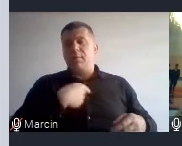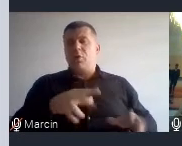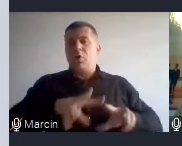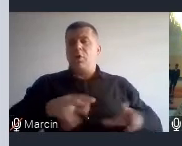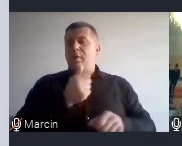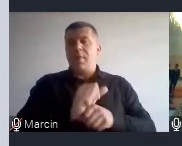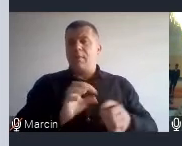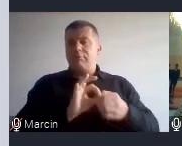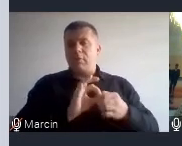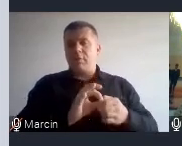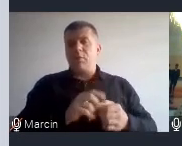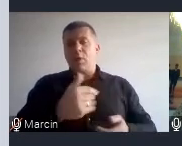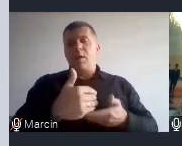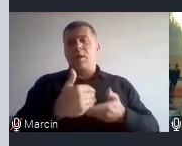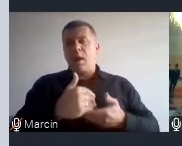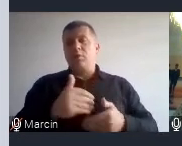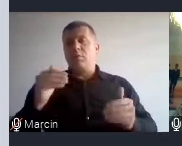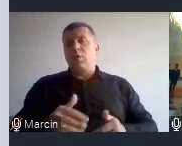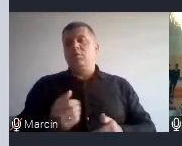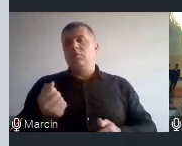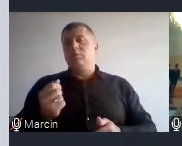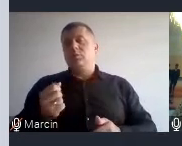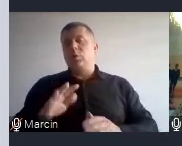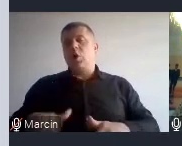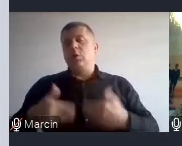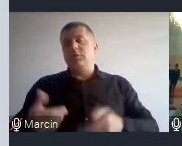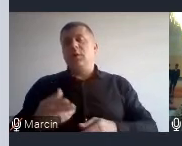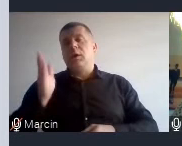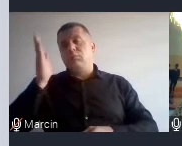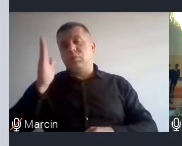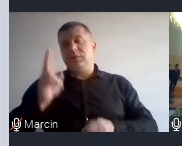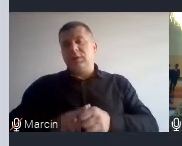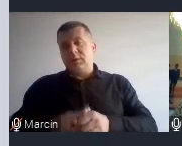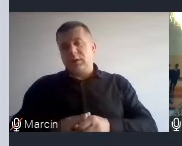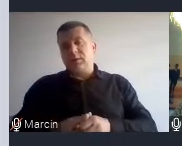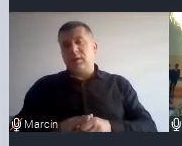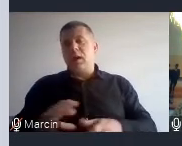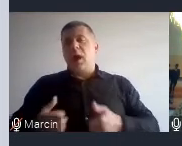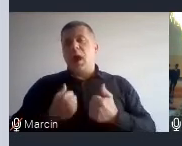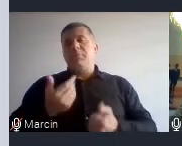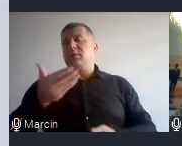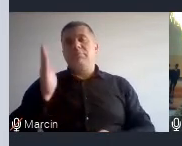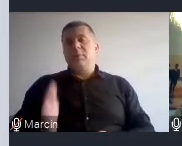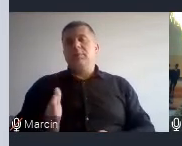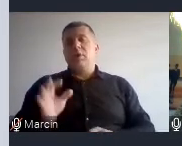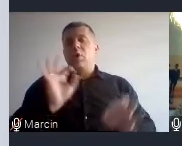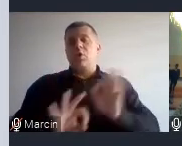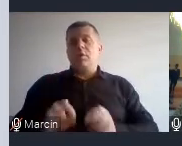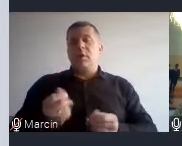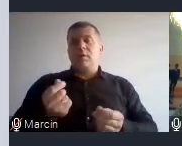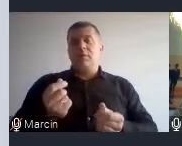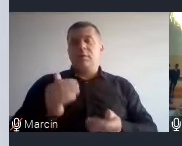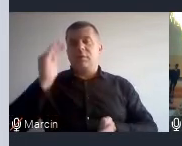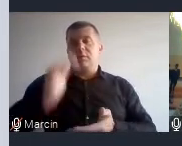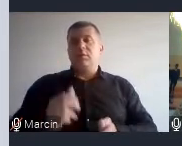którego wybrano nie jest powiązany, wtedy ratunkowo używa się tego oświadczenia później wystawionego – żeby nie było korekty finansowej w wysokości 100%